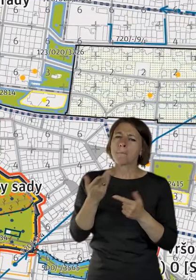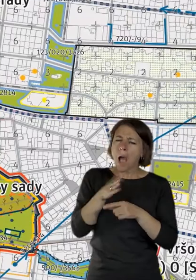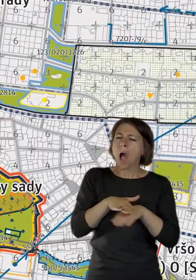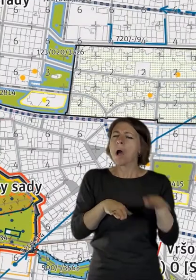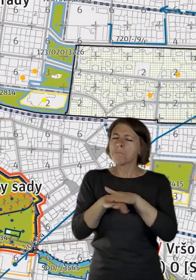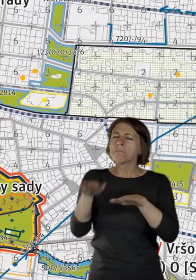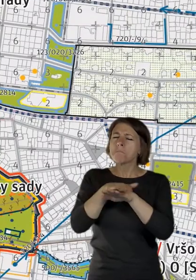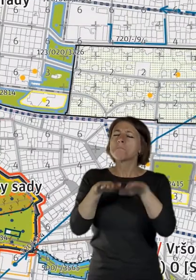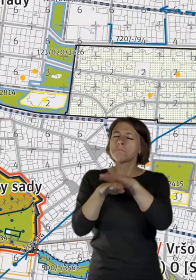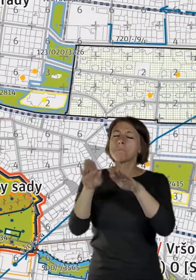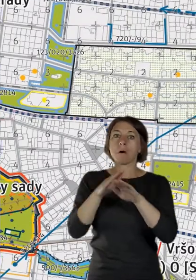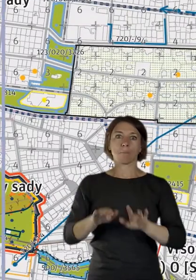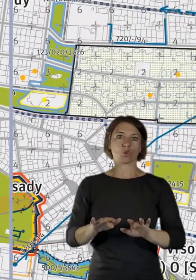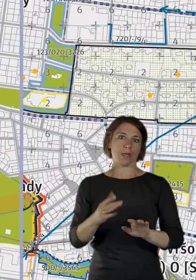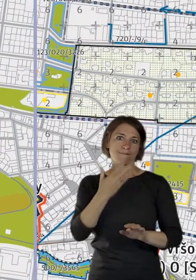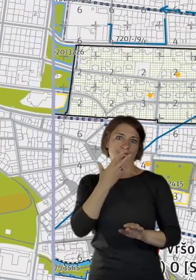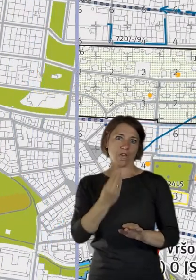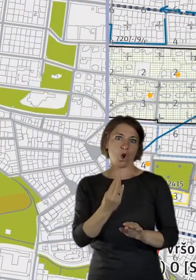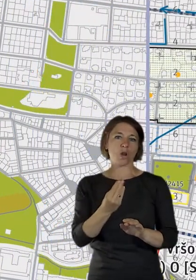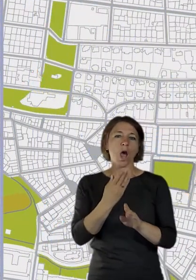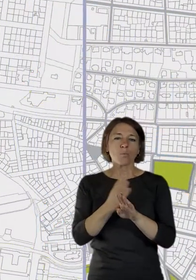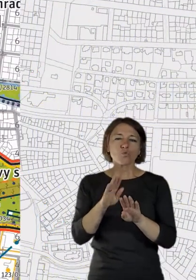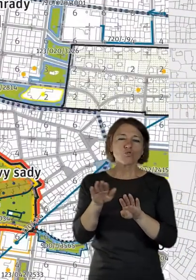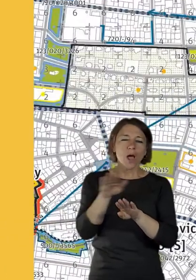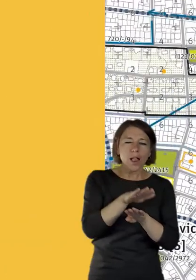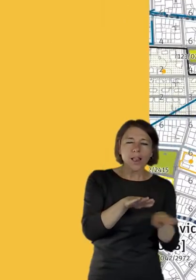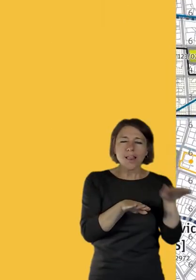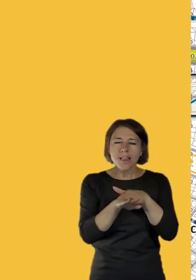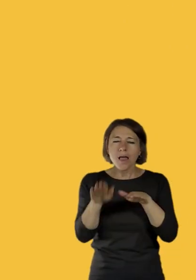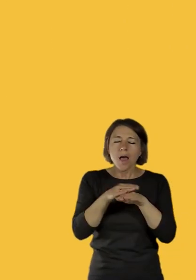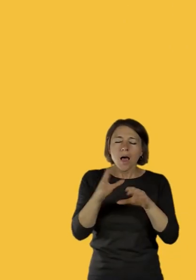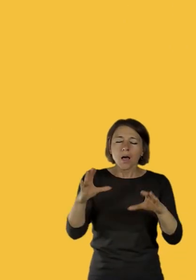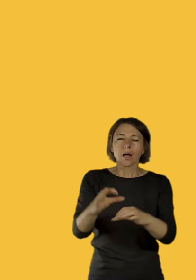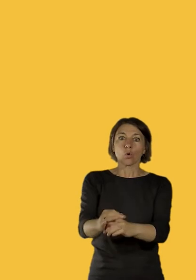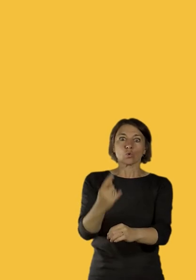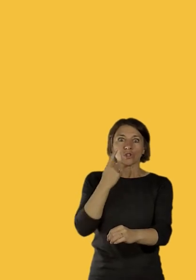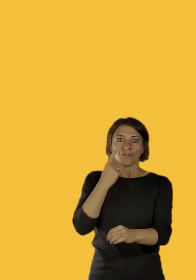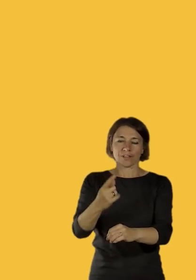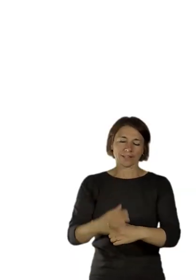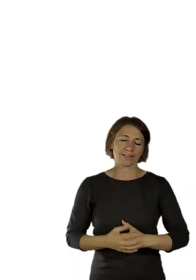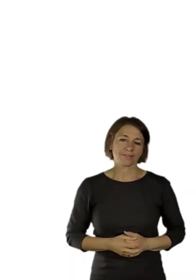Vrstvy jsou zobrazeny přes sebe a je možné je posuzovat souhrnně.